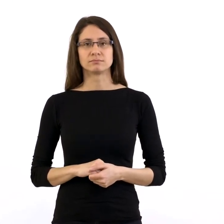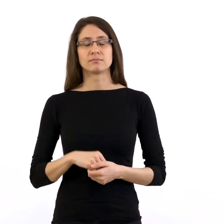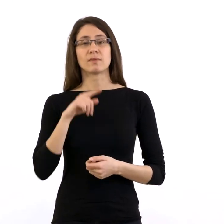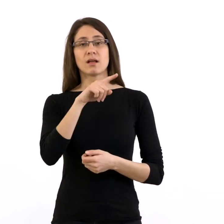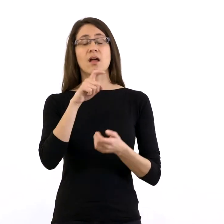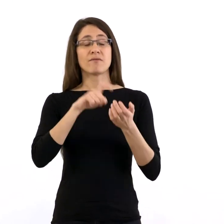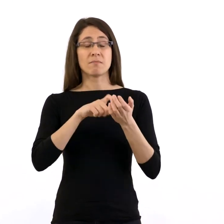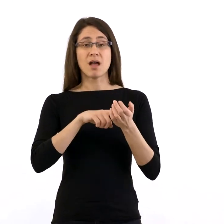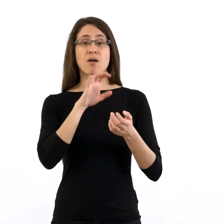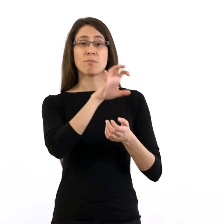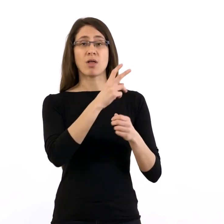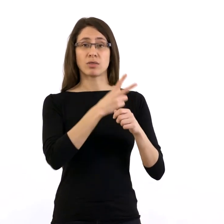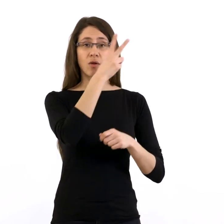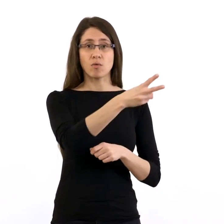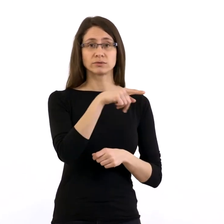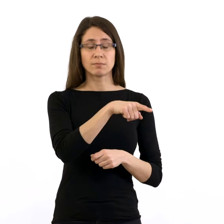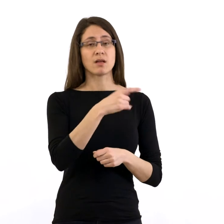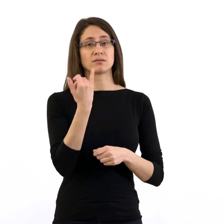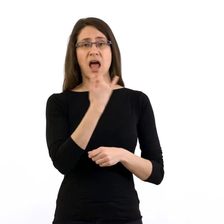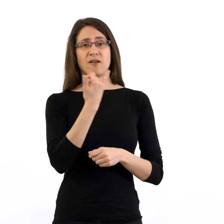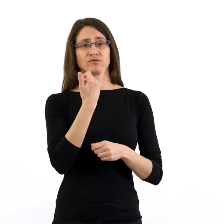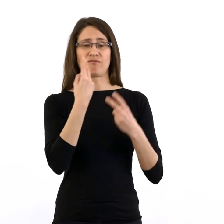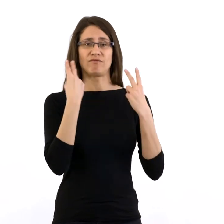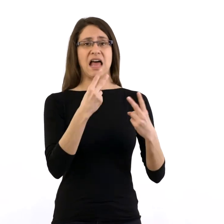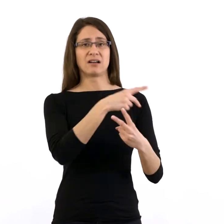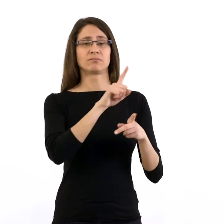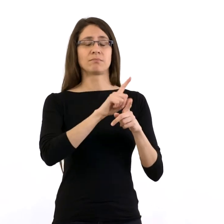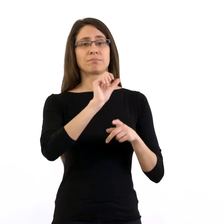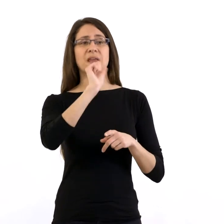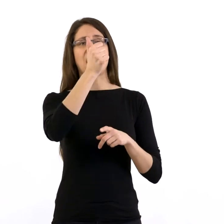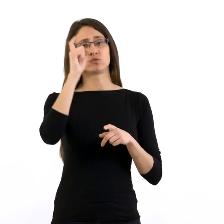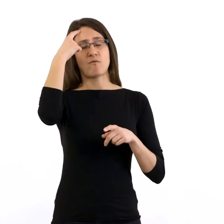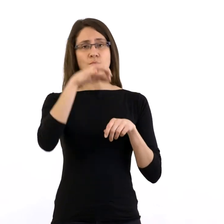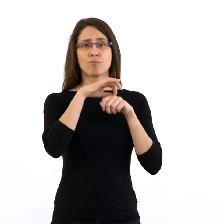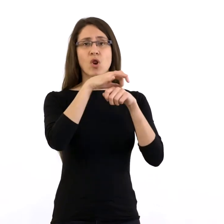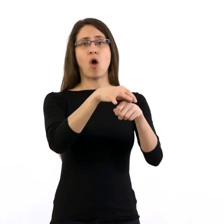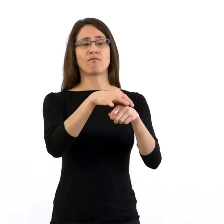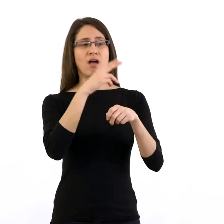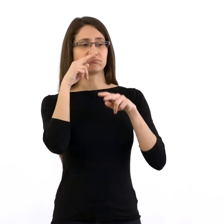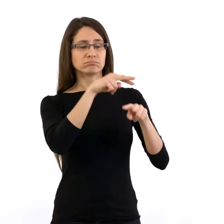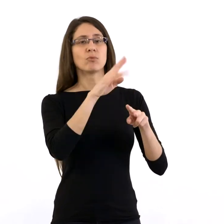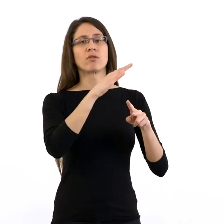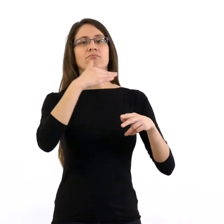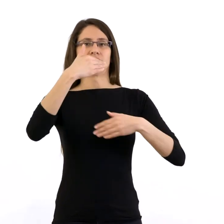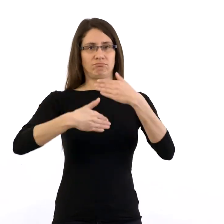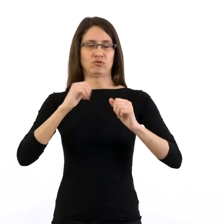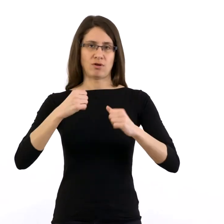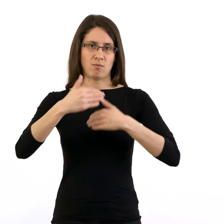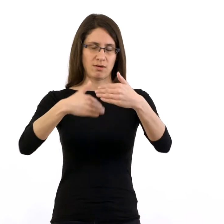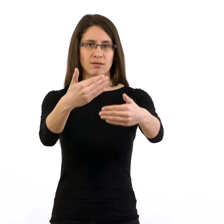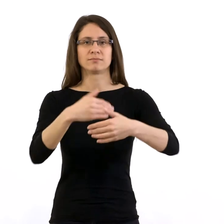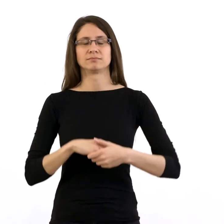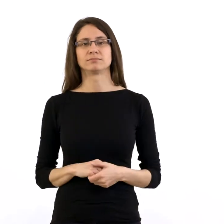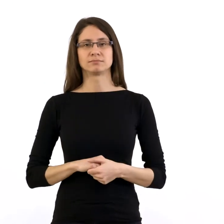Kryteria dostępu oceniane są w pierwszej kolejności i decydują o dalszej ocenie wniosku (najczęściej organizacja może złożyć 1 lub 2 wnioski maksymalnie w 1 konkursie).